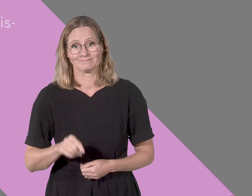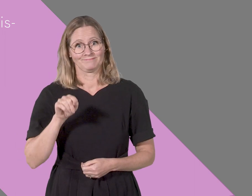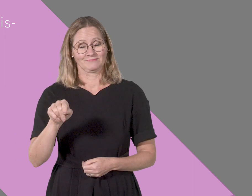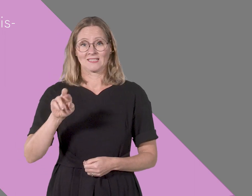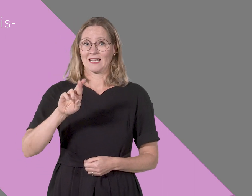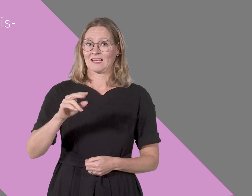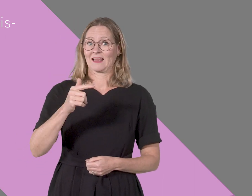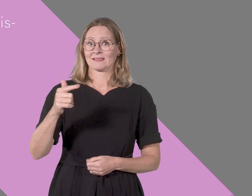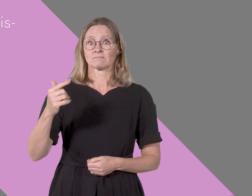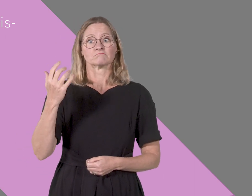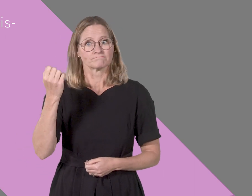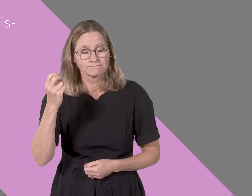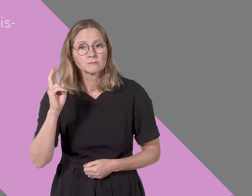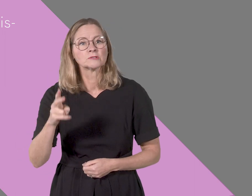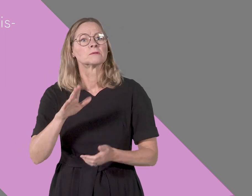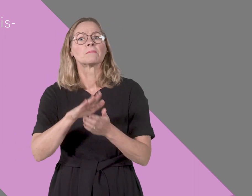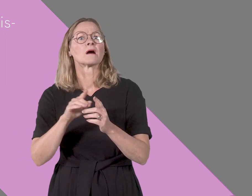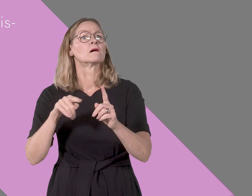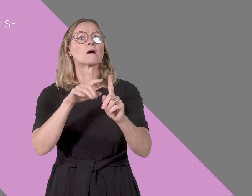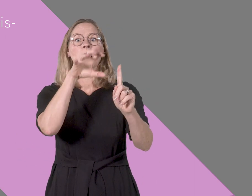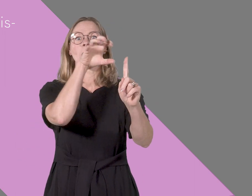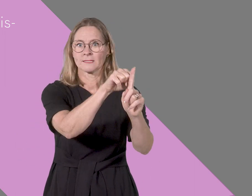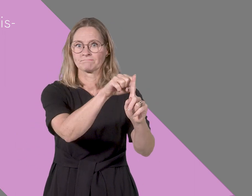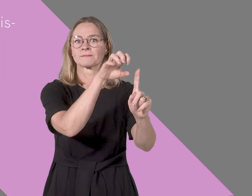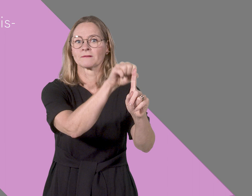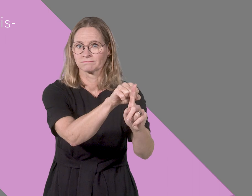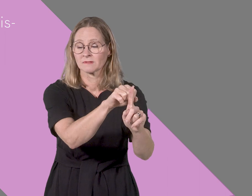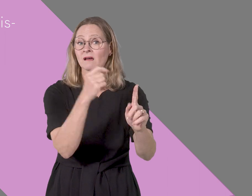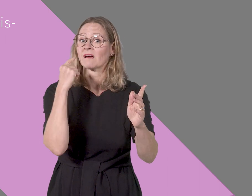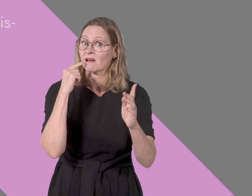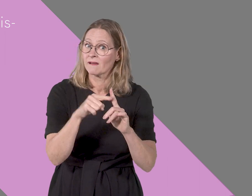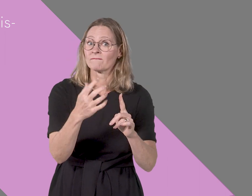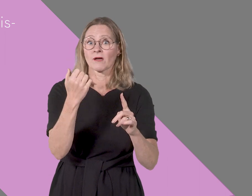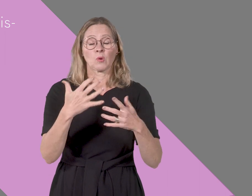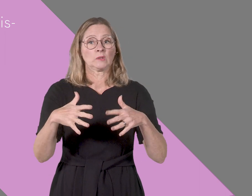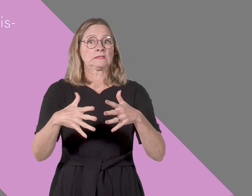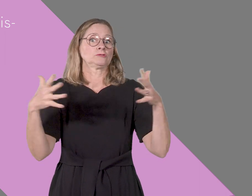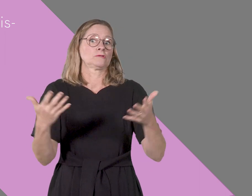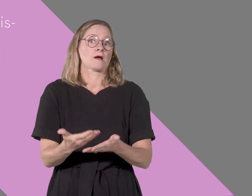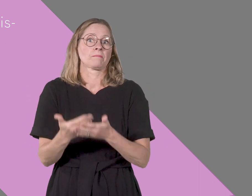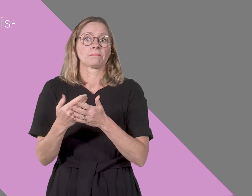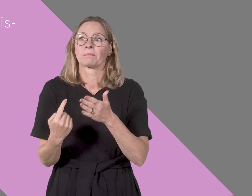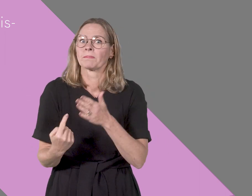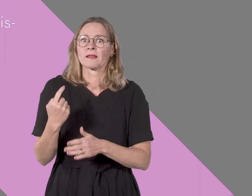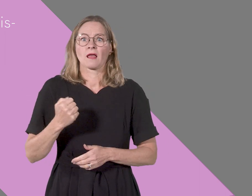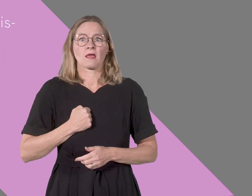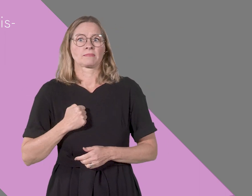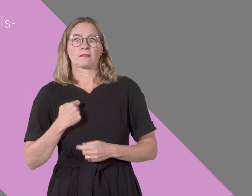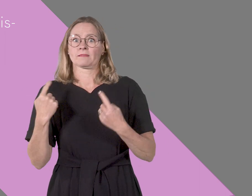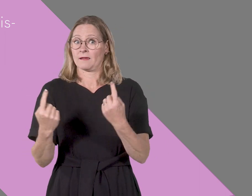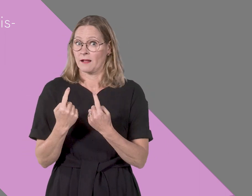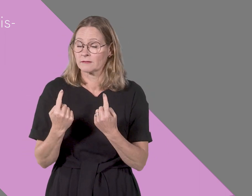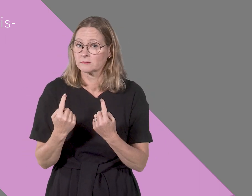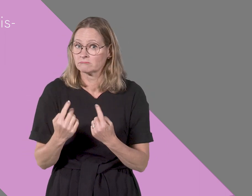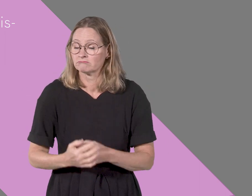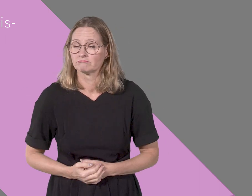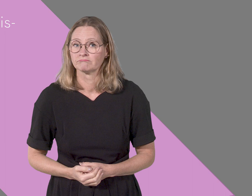RTT mahdollistaa myös paikantamisen, mistä voi olla iso apu hätätilanteissa.